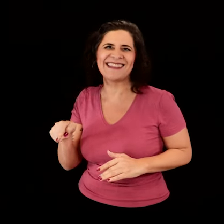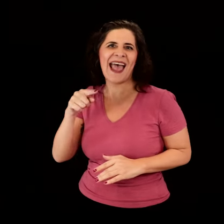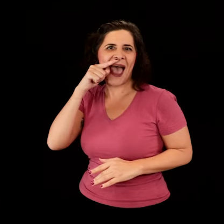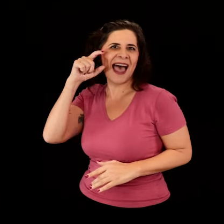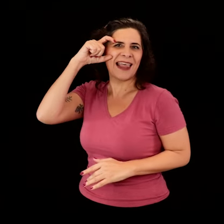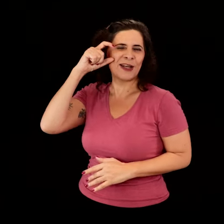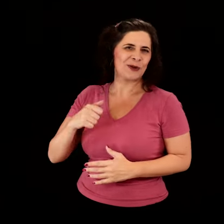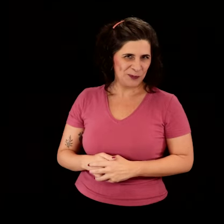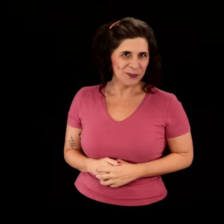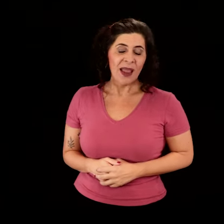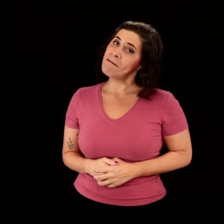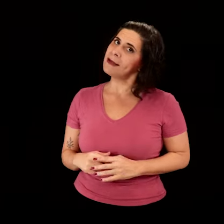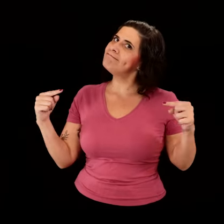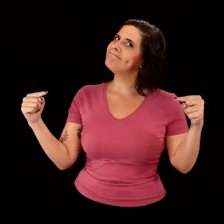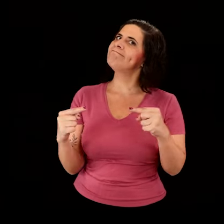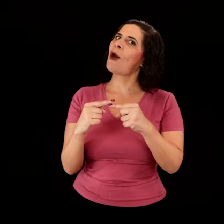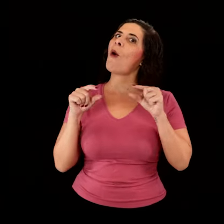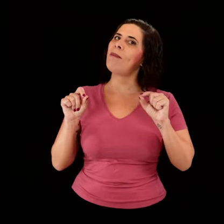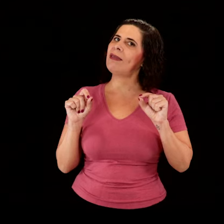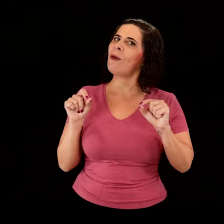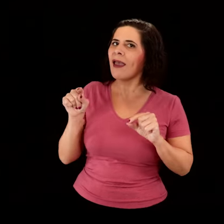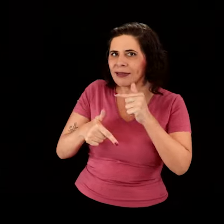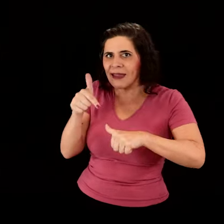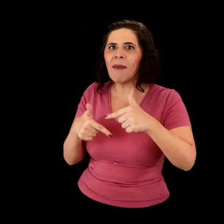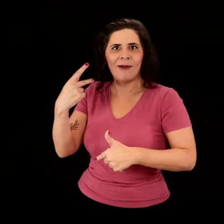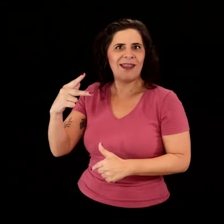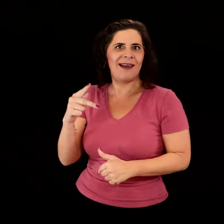Mas acreditamos que tem muito a ver com o próprio trabalho do Artacho.